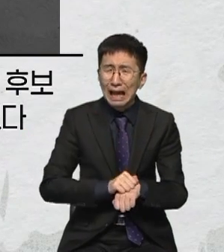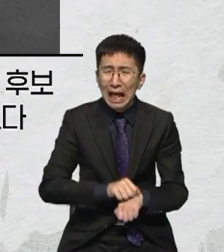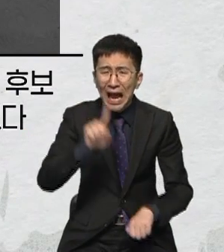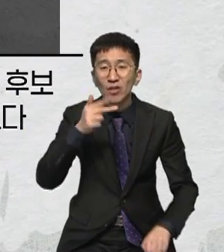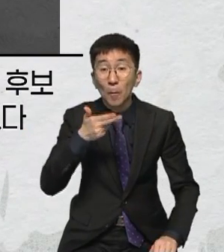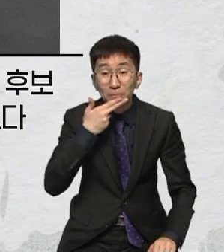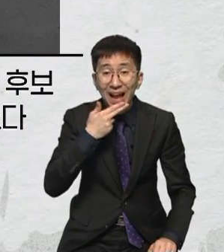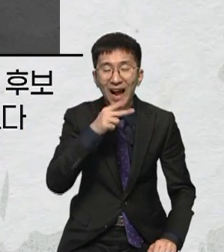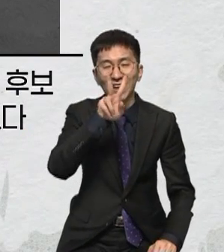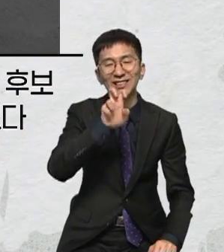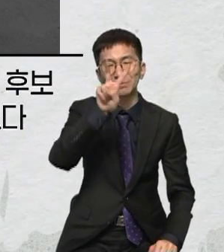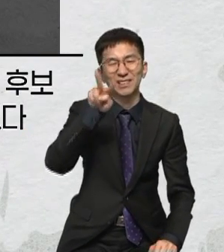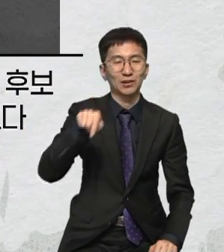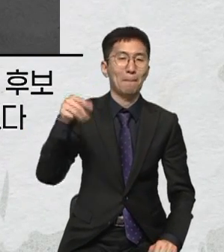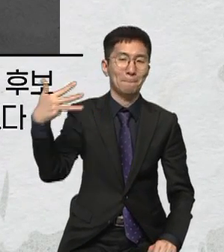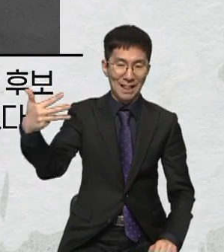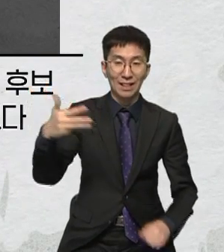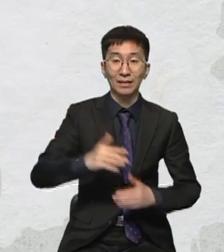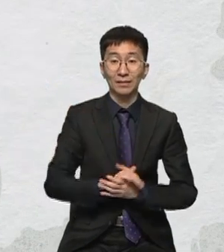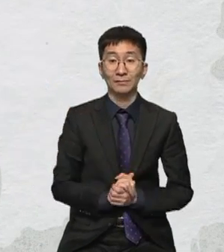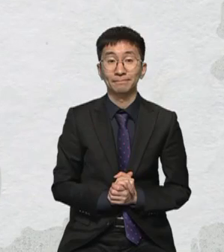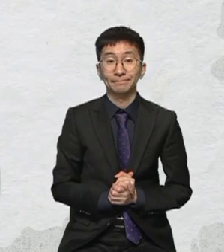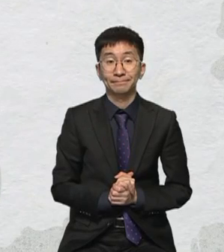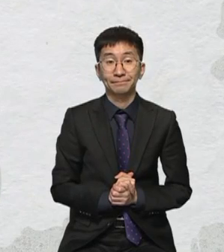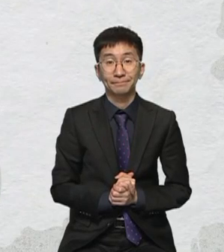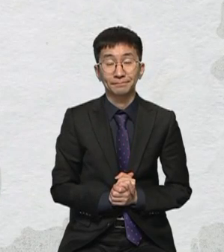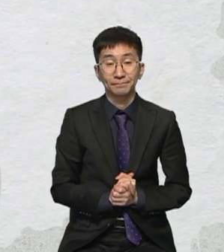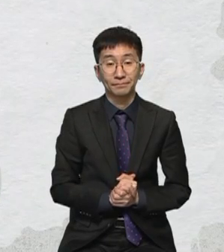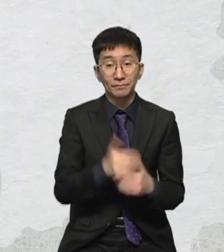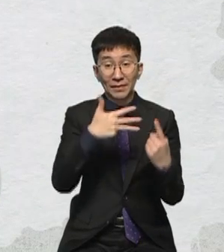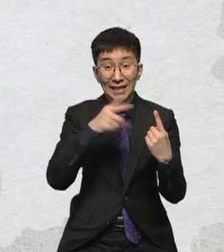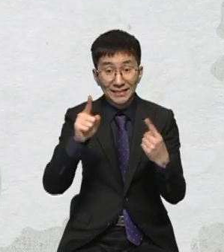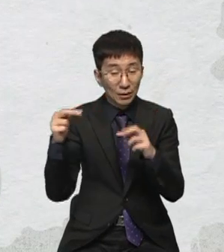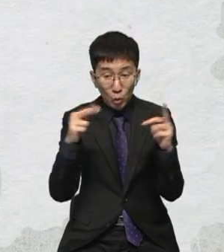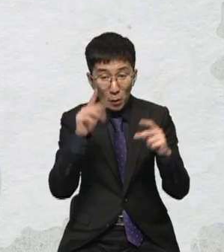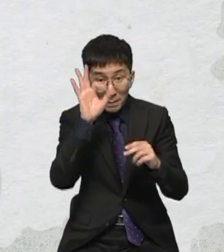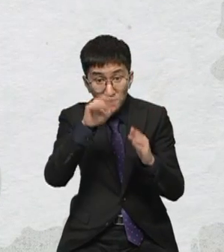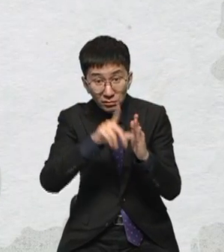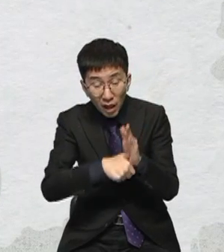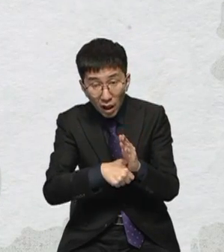차지했습니다. 1차 TV 토론을 보고 지지 후보를 바꿀